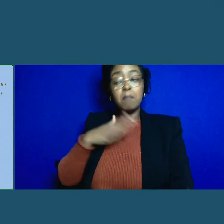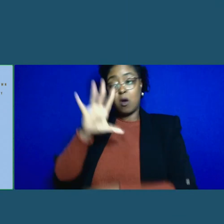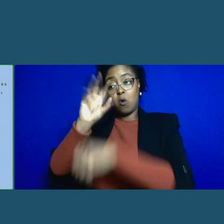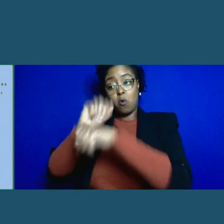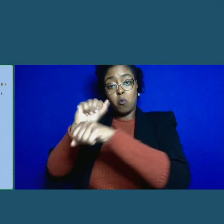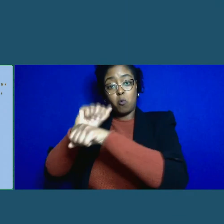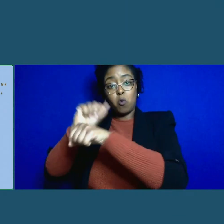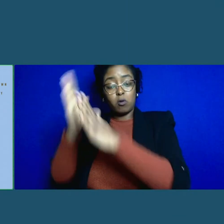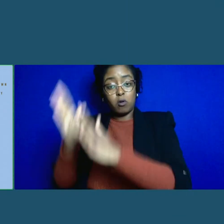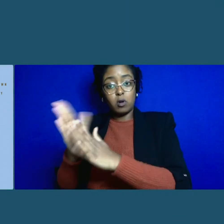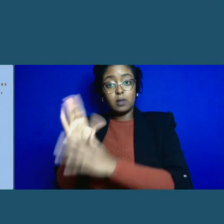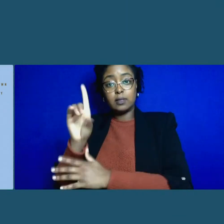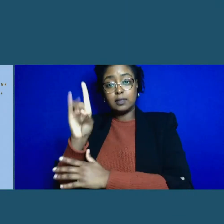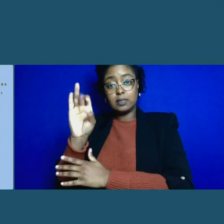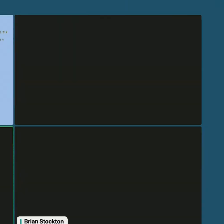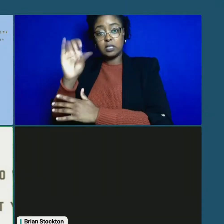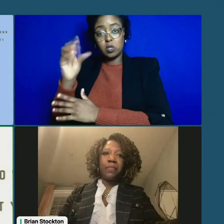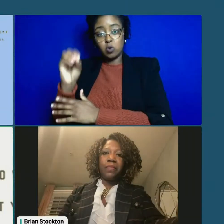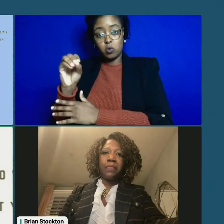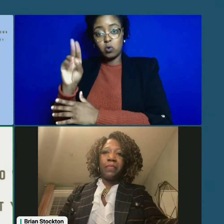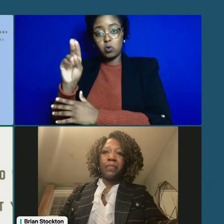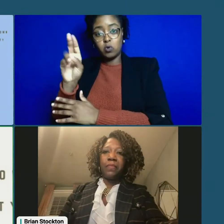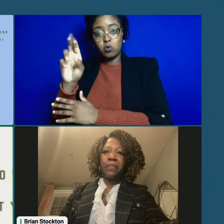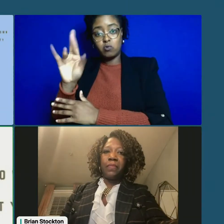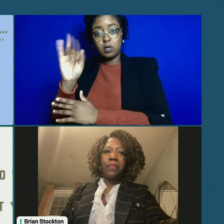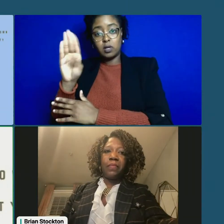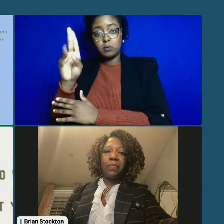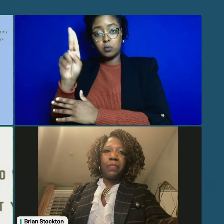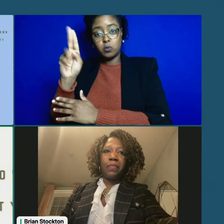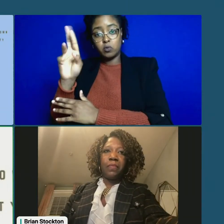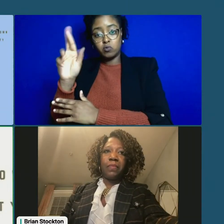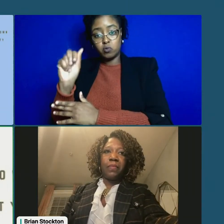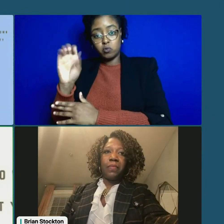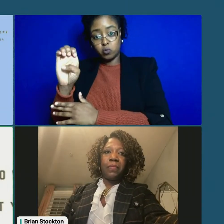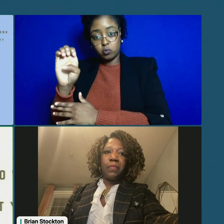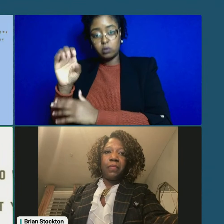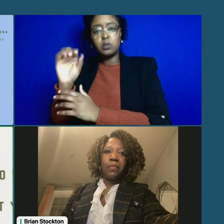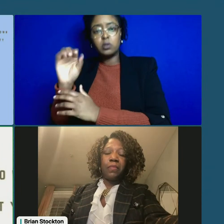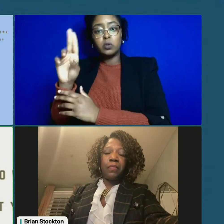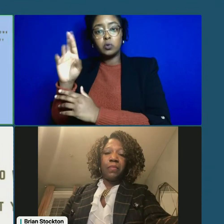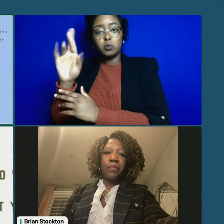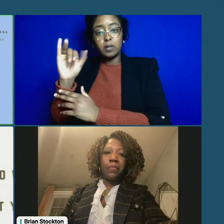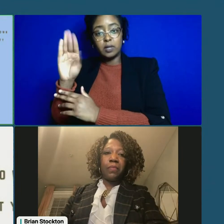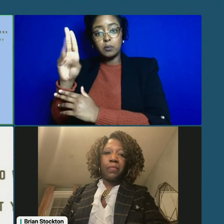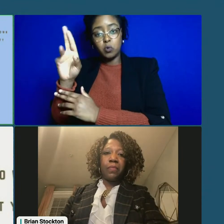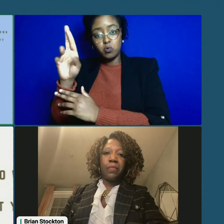ti en darle el City. En Maika